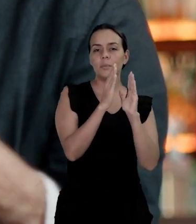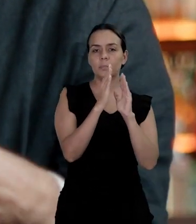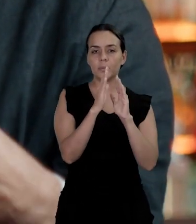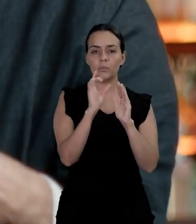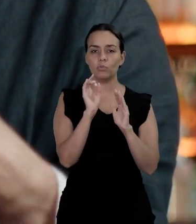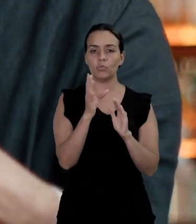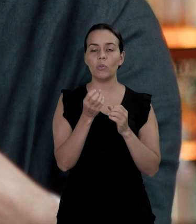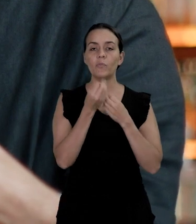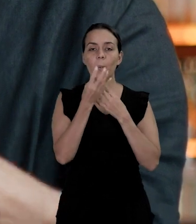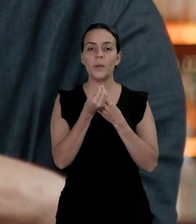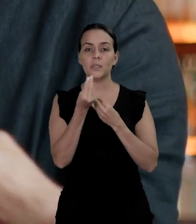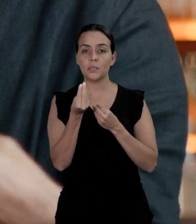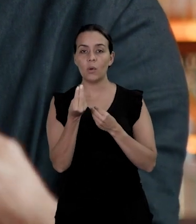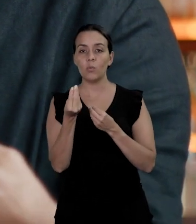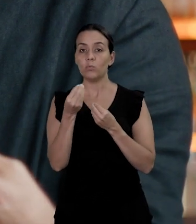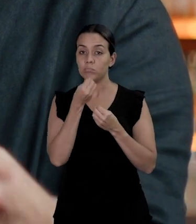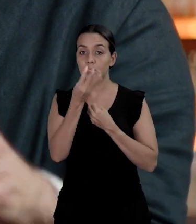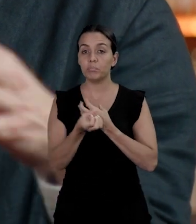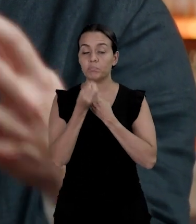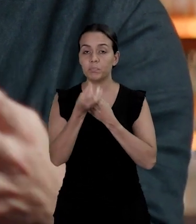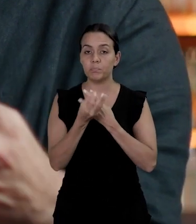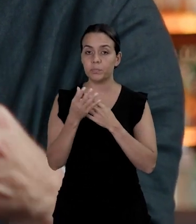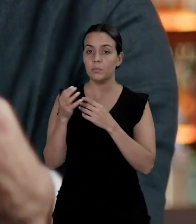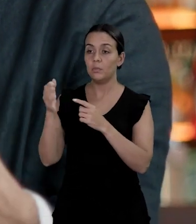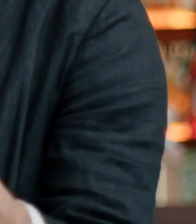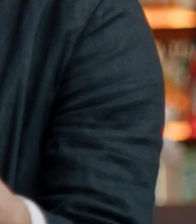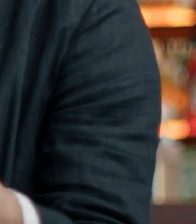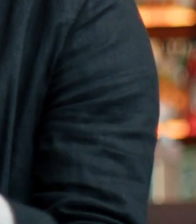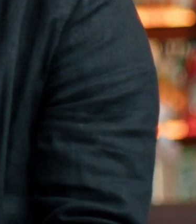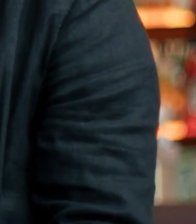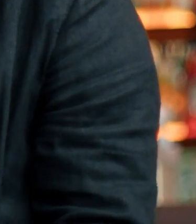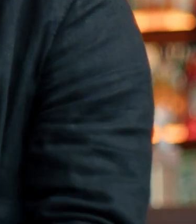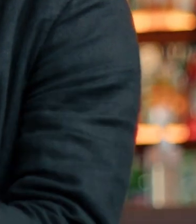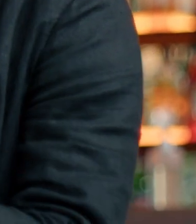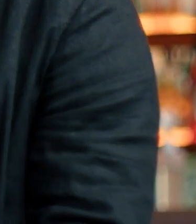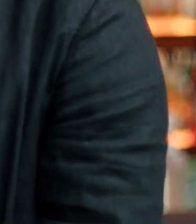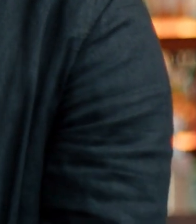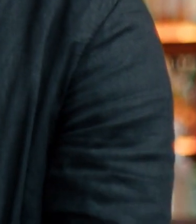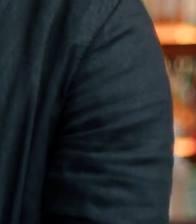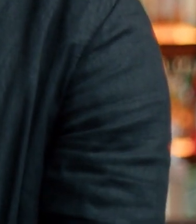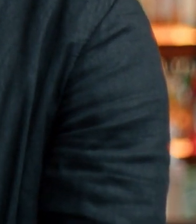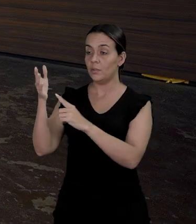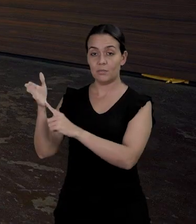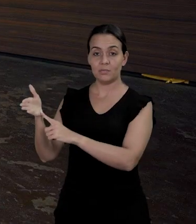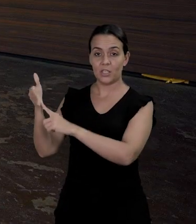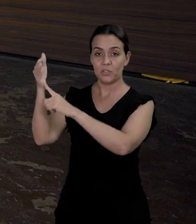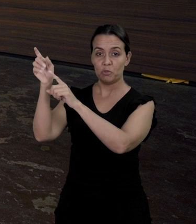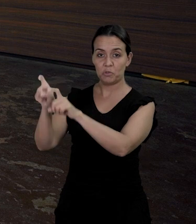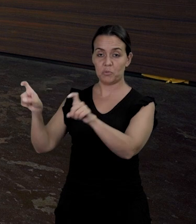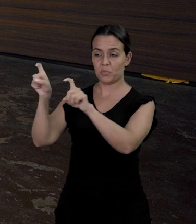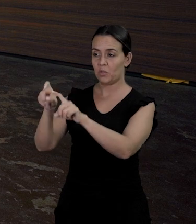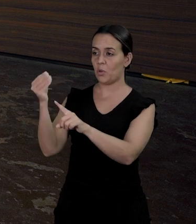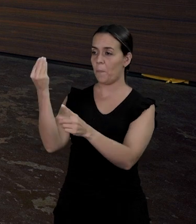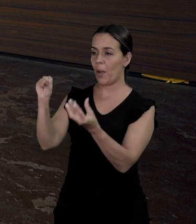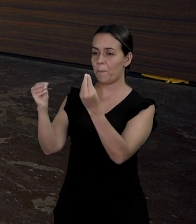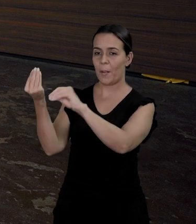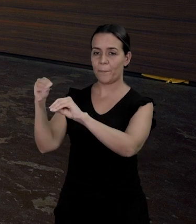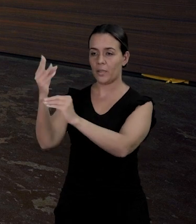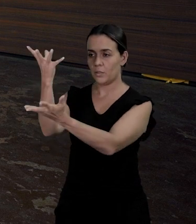coisas mais comerciais, coisas do dia a dia, que sustentam a indústria, Talvez essas máquinas façam um grande estrago na profissão